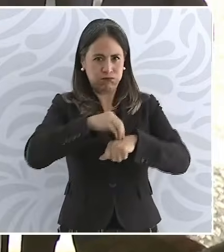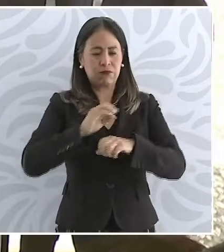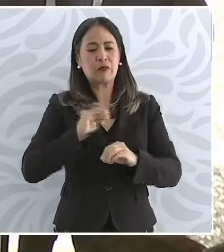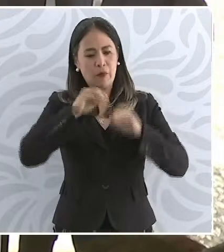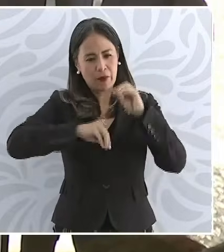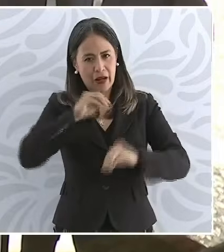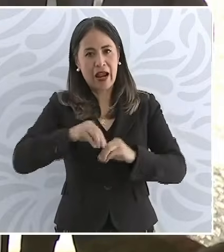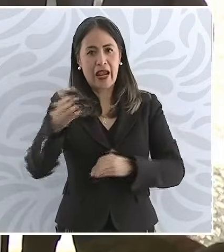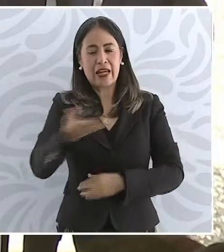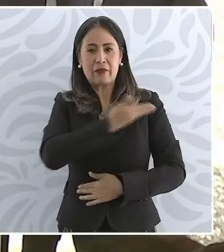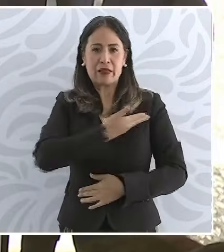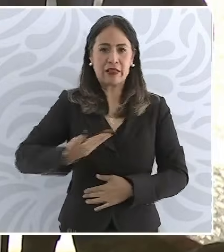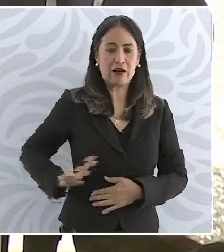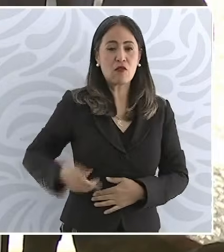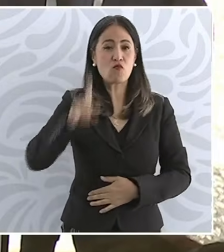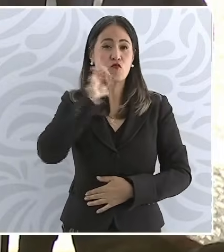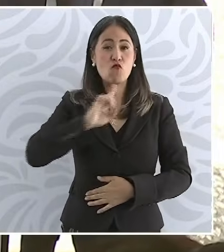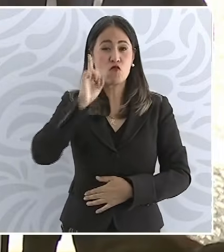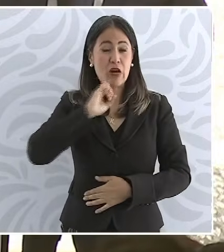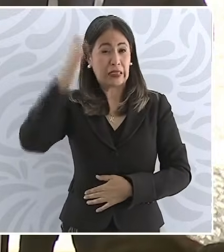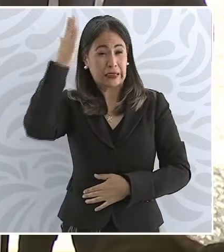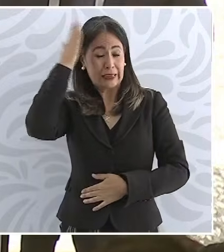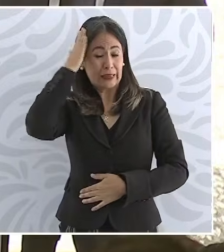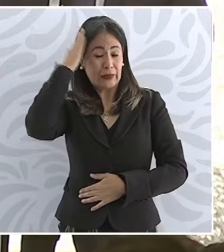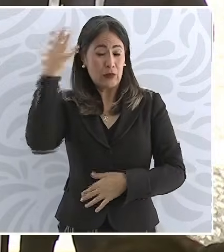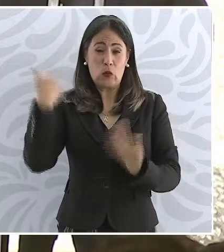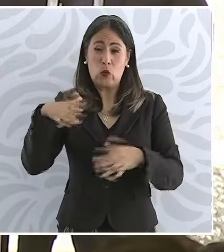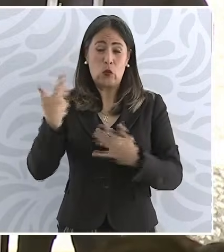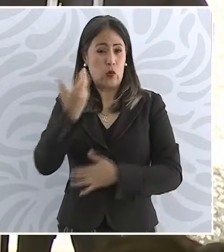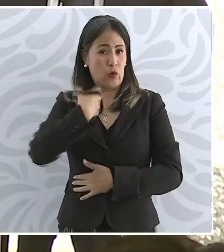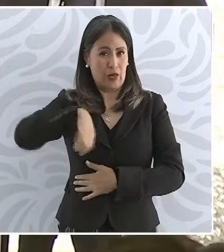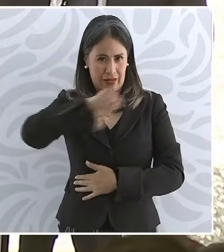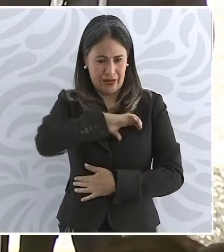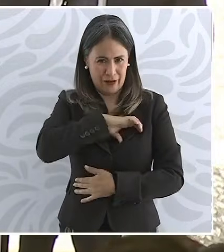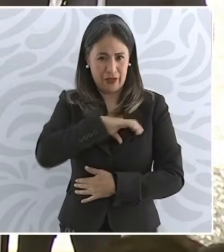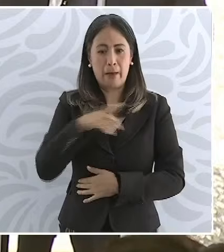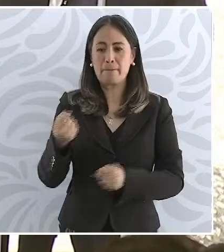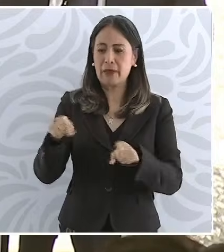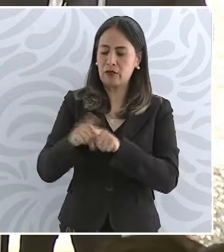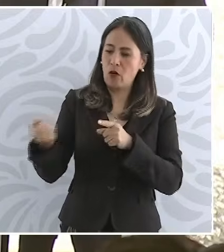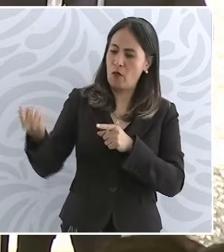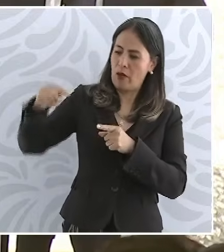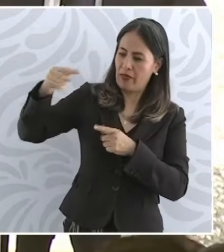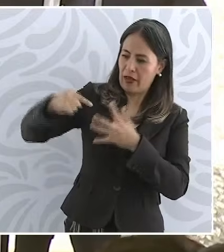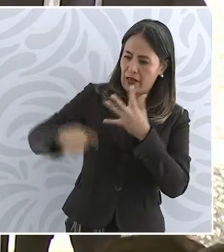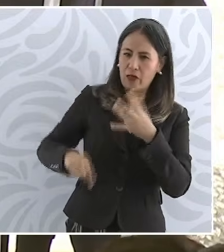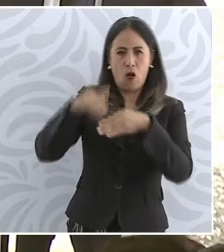la República Claudia sh un pardo y siguiendo sus instrucciones hemos estado trabajando con